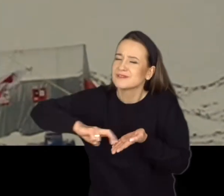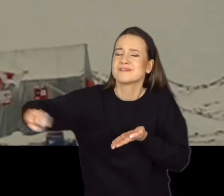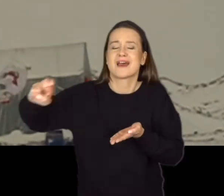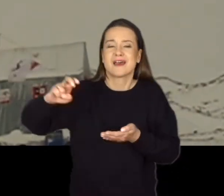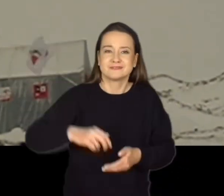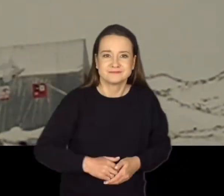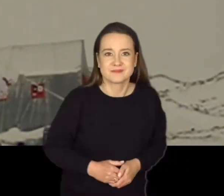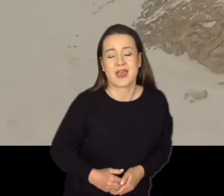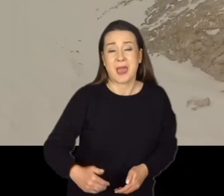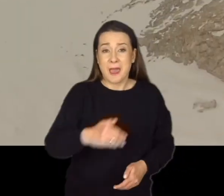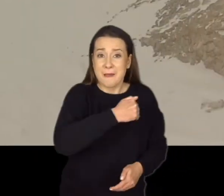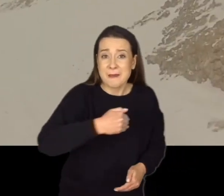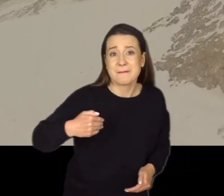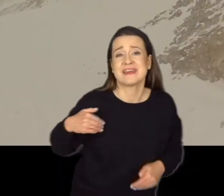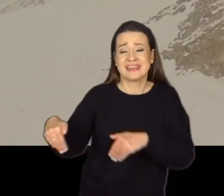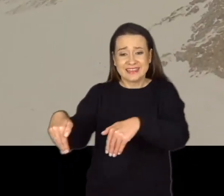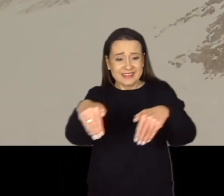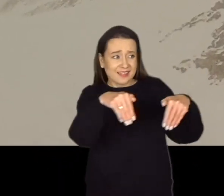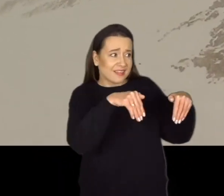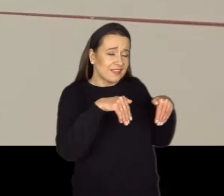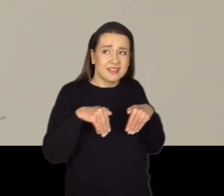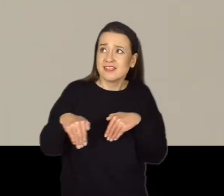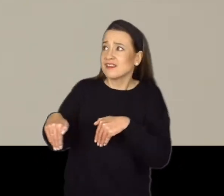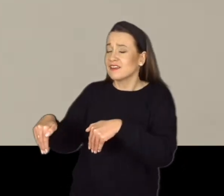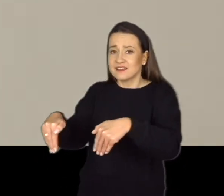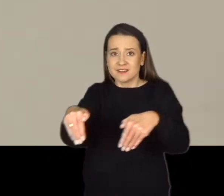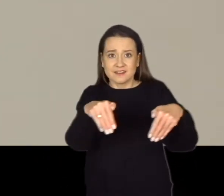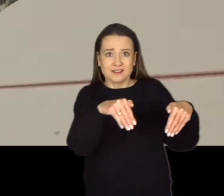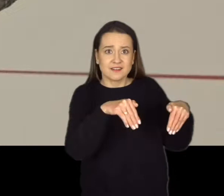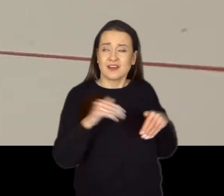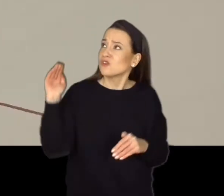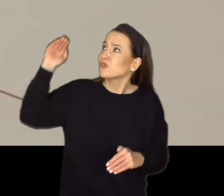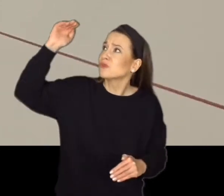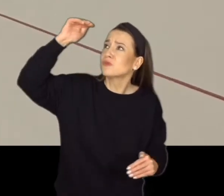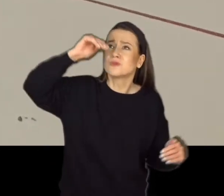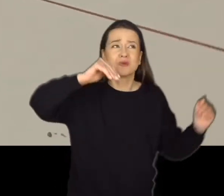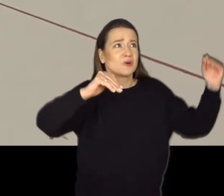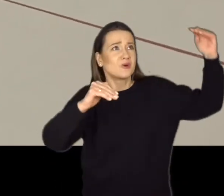Jesteśmy nadzy, nadzy pośród chmur